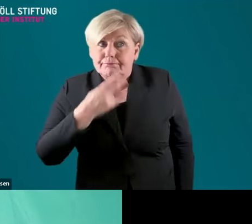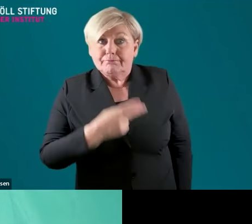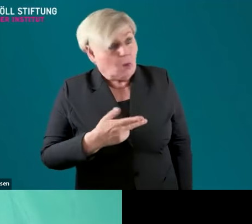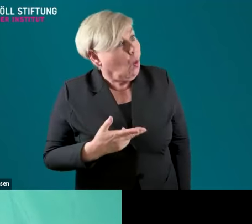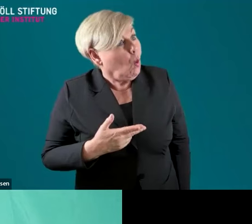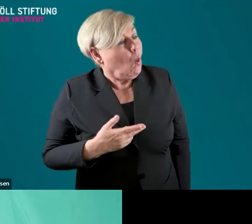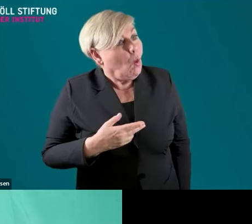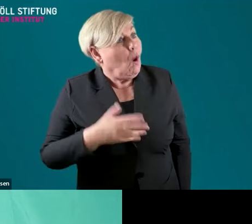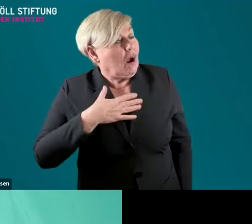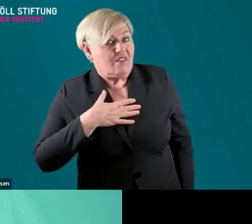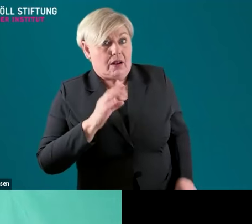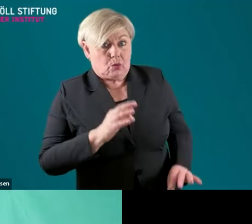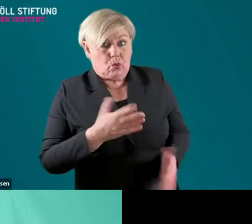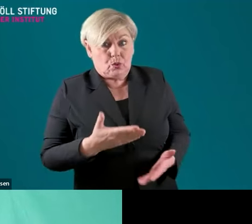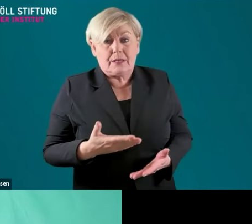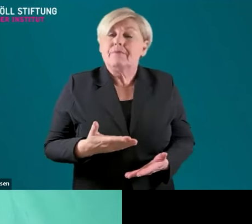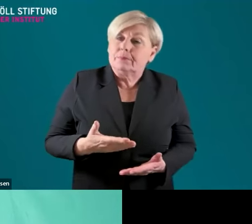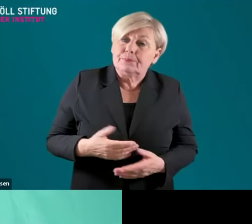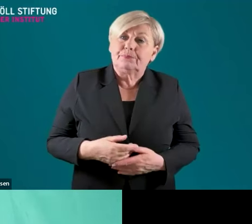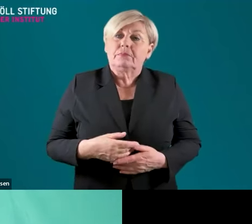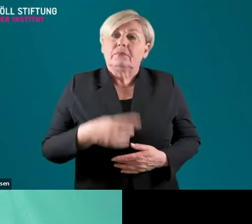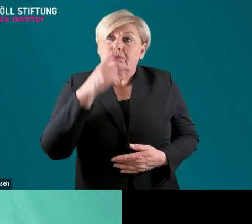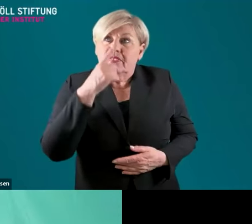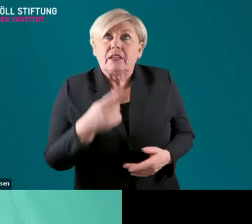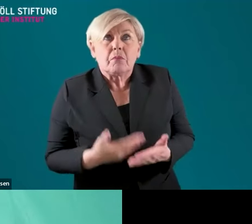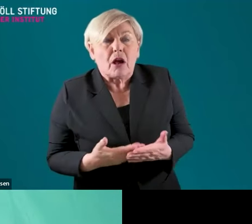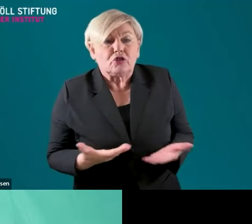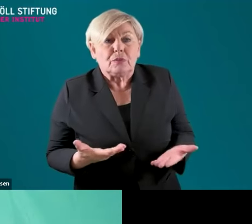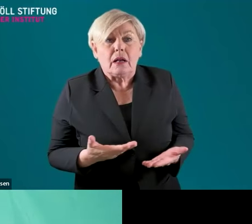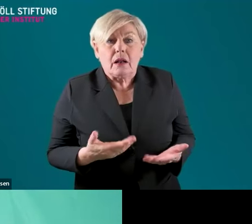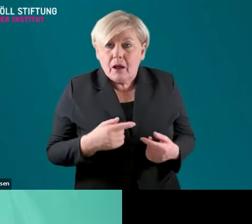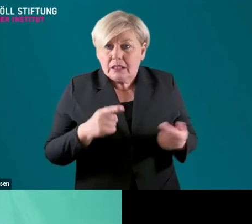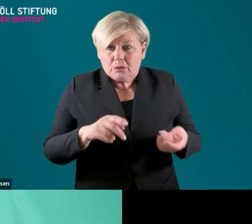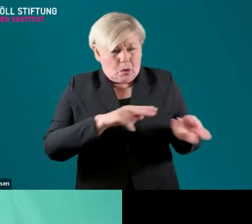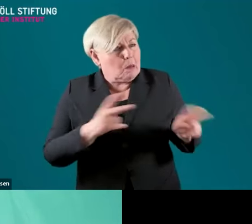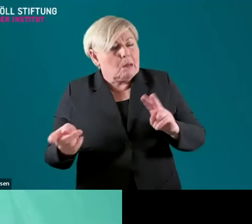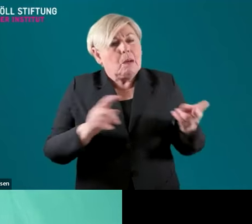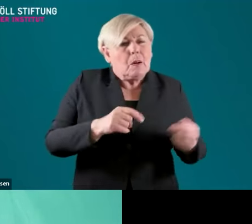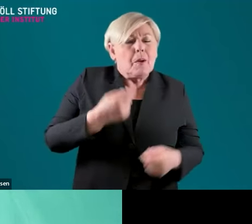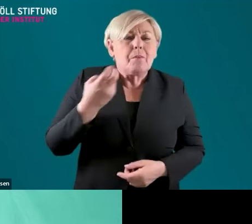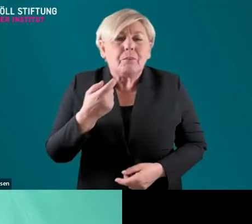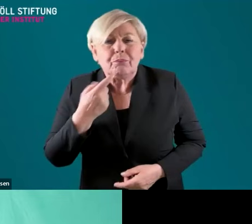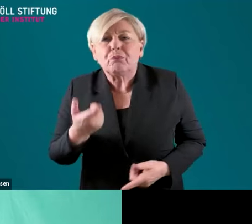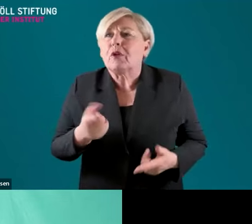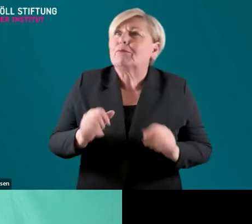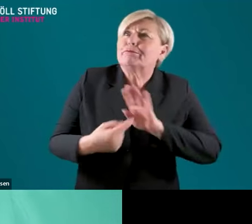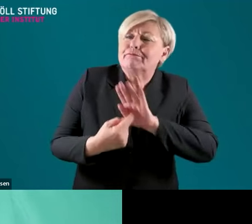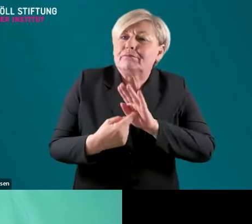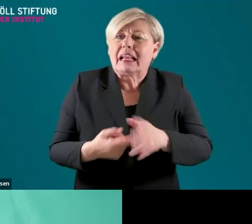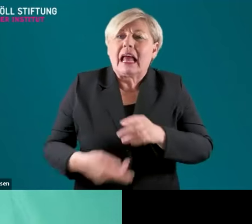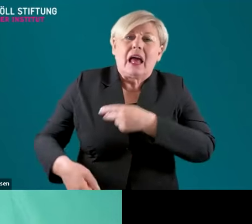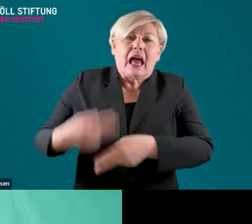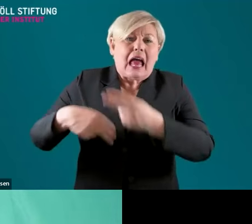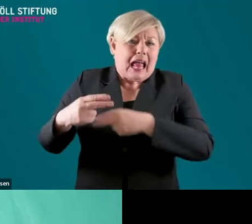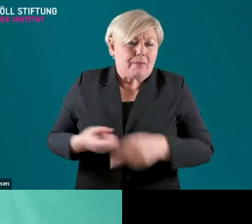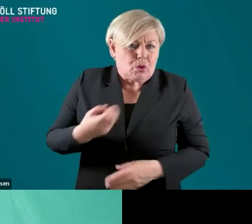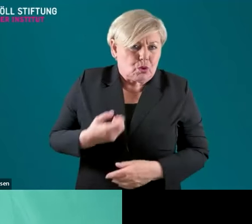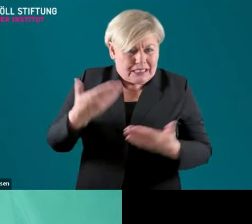Wenn dort da auch diese nach oben gespült werden und immer wieder reproduziert werden diese Bilder.